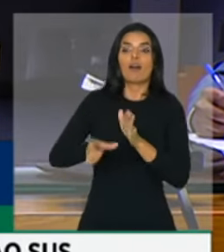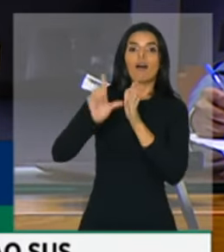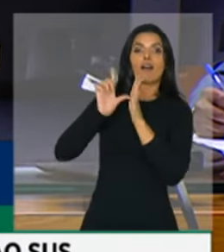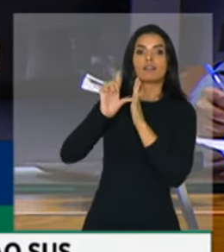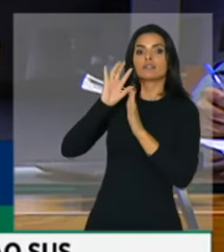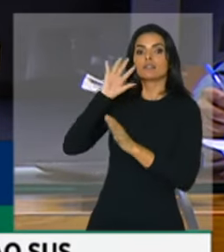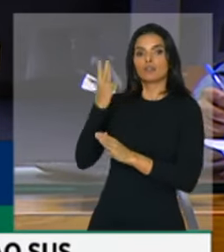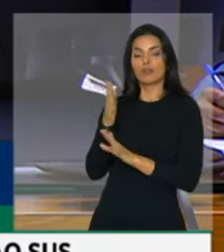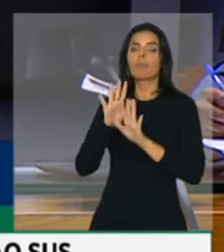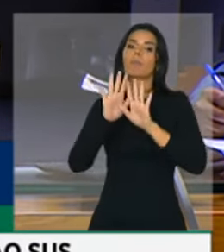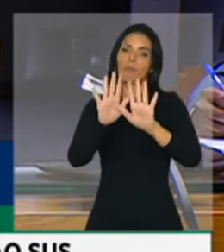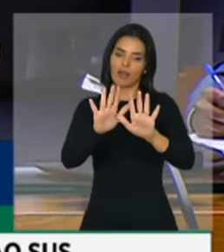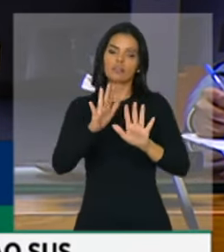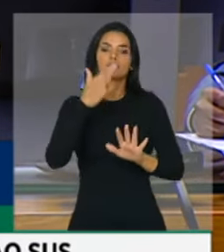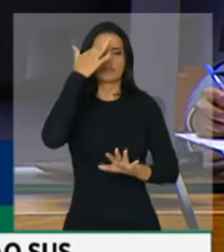URGÊNCIA DO PROJETO QUE TEVE HOJE. NÃO TENHO PROBLEMA